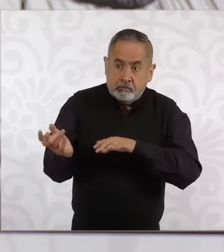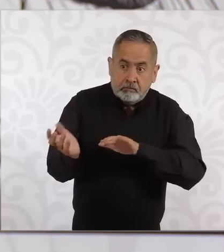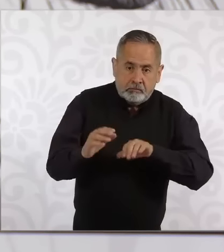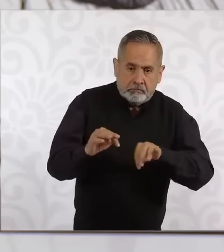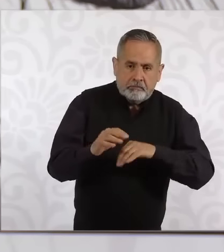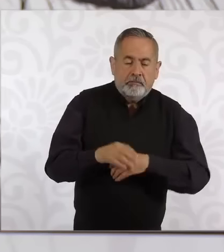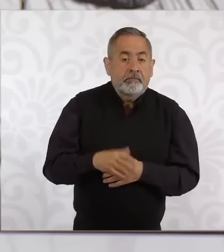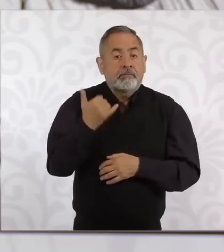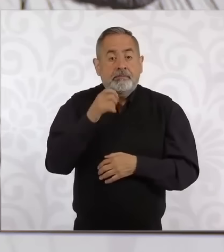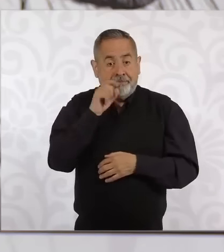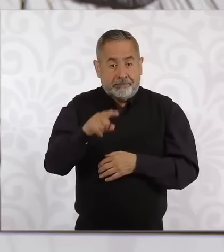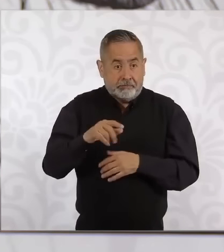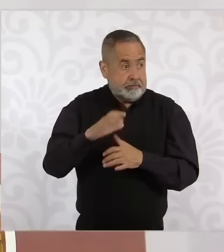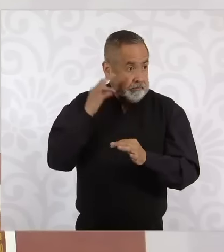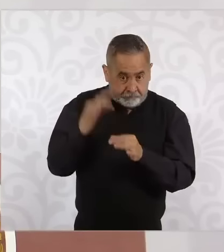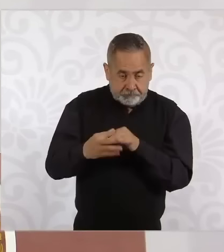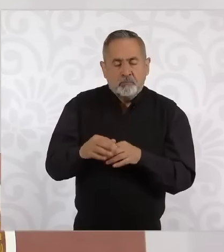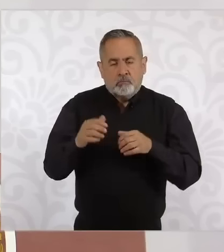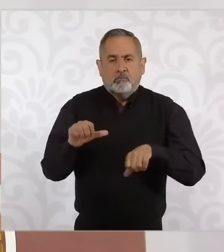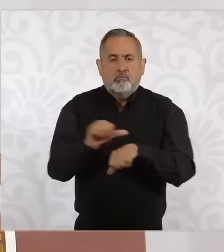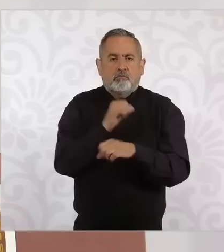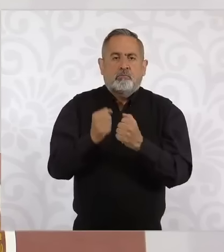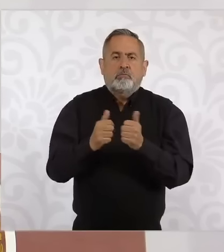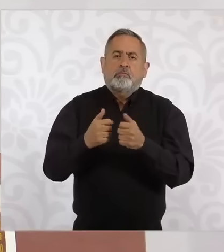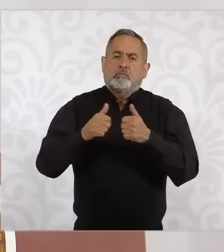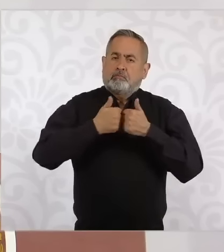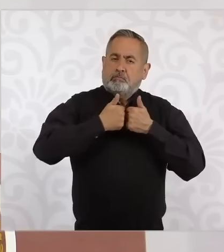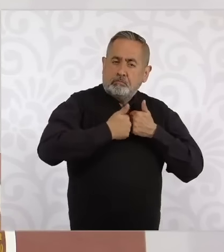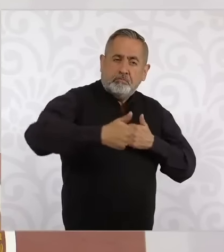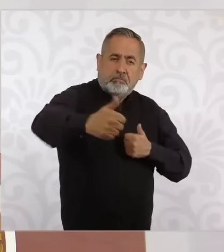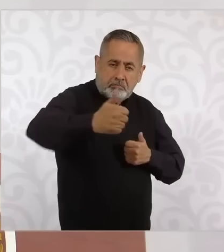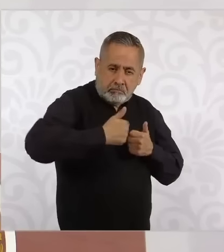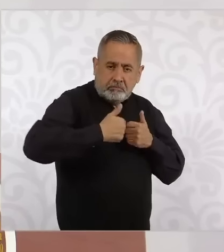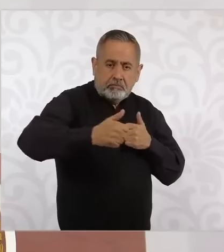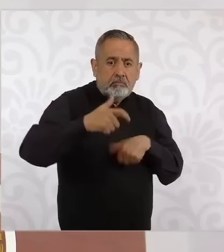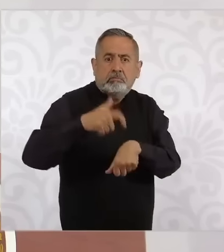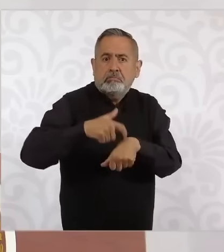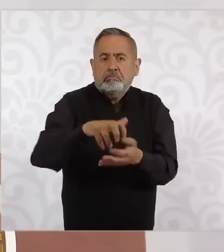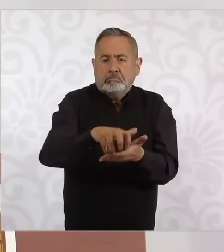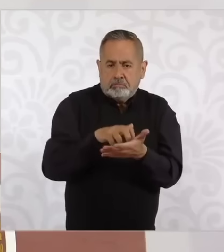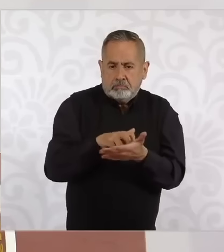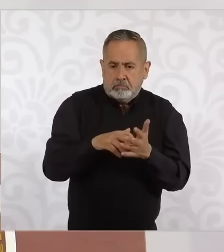de traslado, por ejemplo, de las mercancías de las personas, pues es obvio, ¿no? En vez